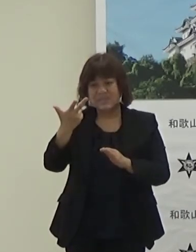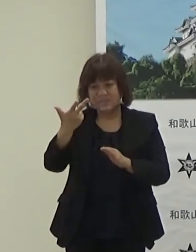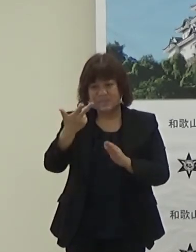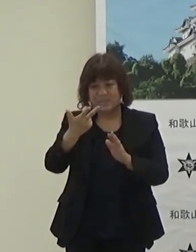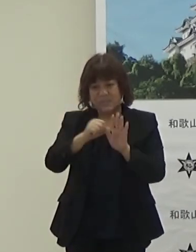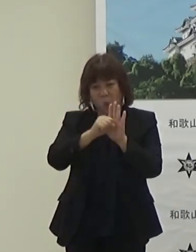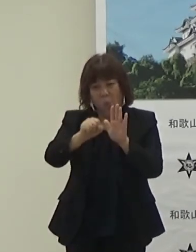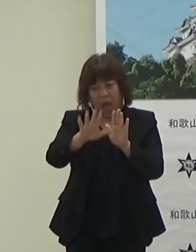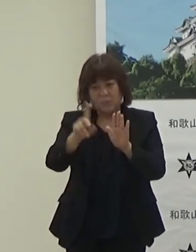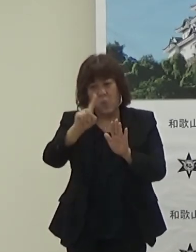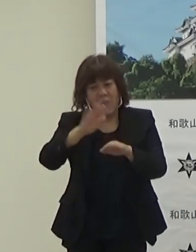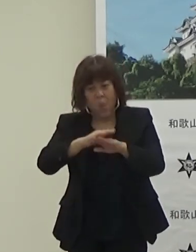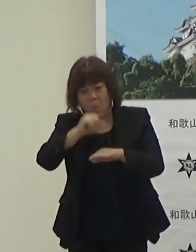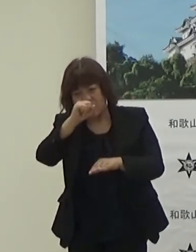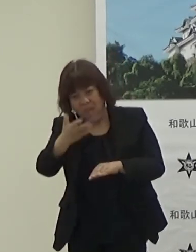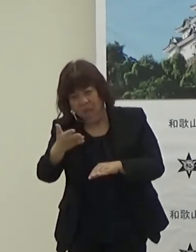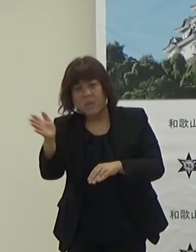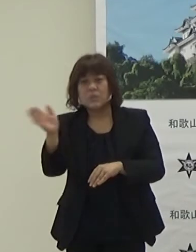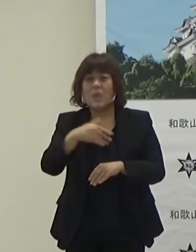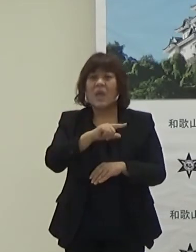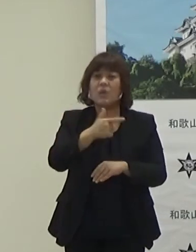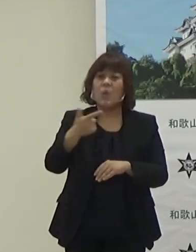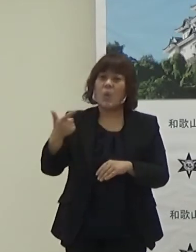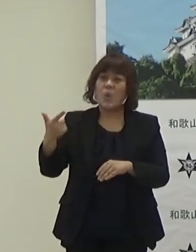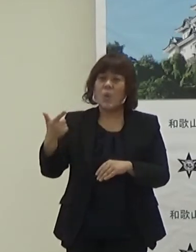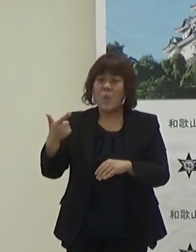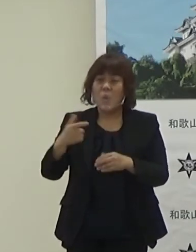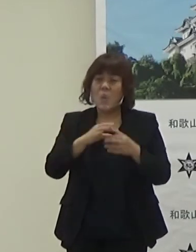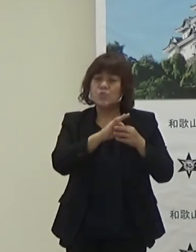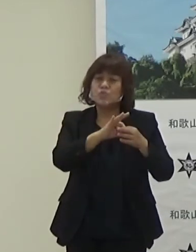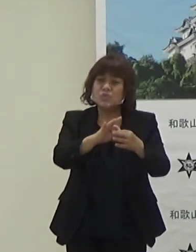どうしたらいいかそうしたこと については引き続き準備をして